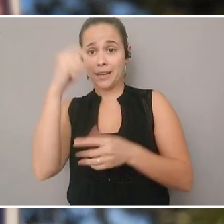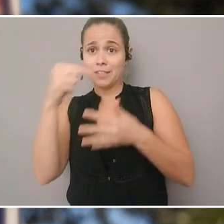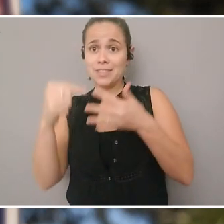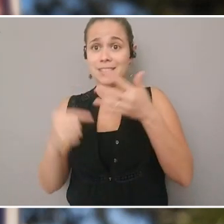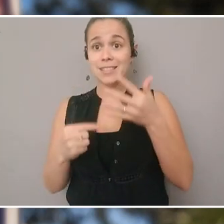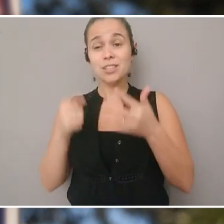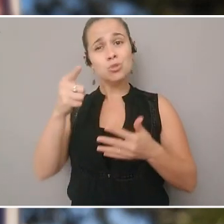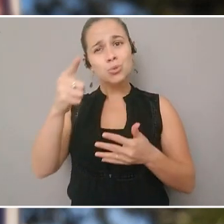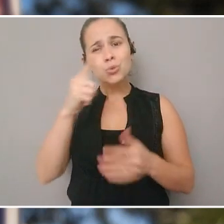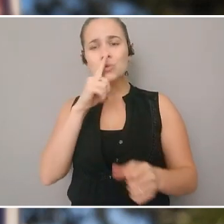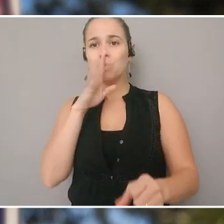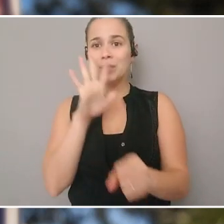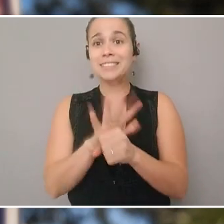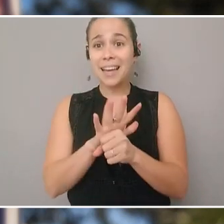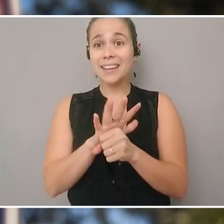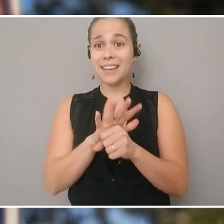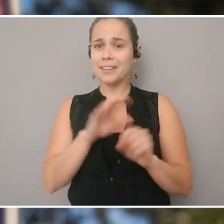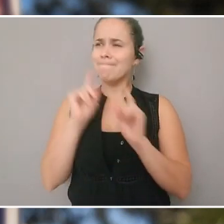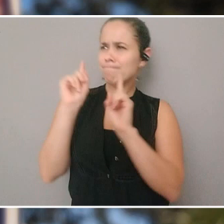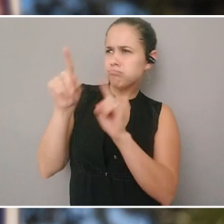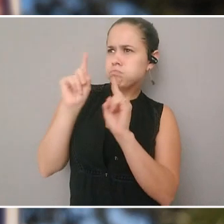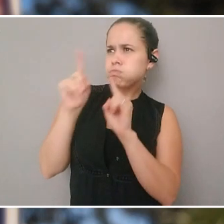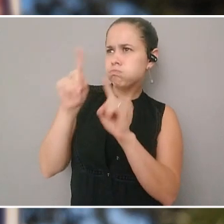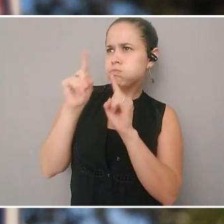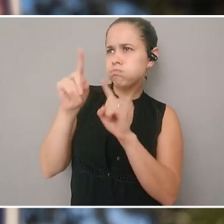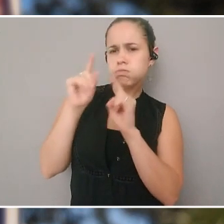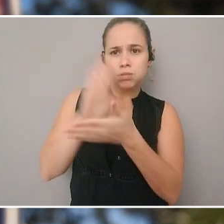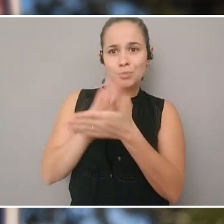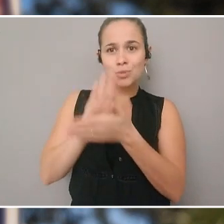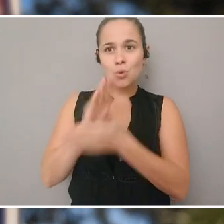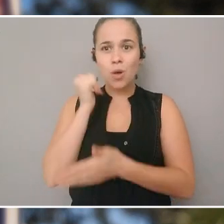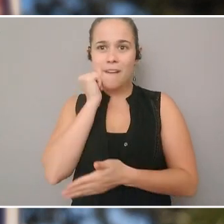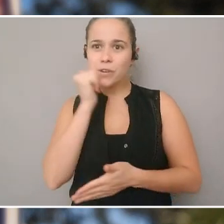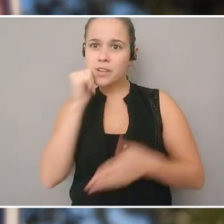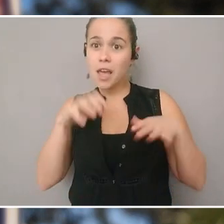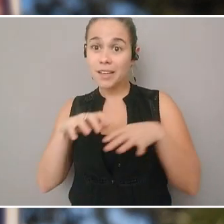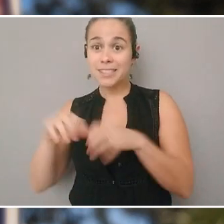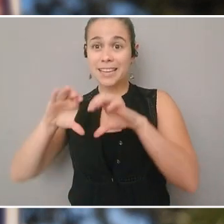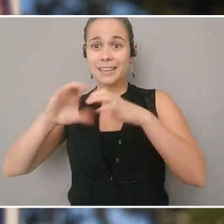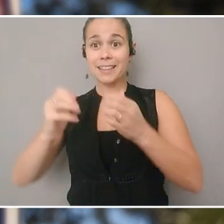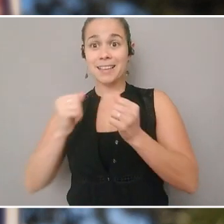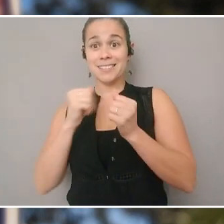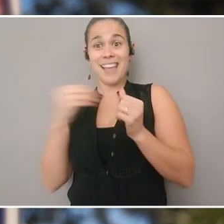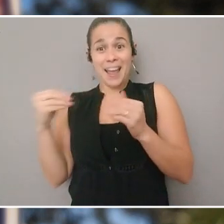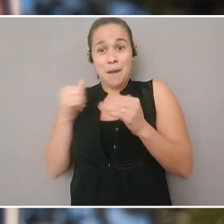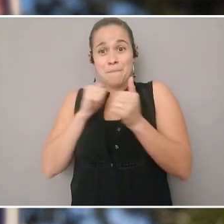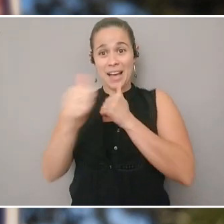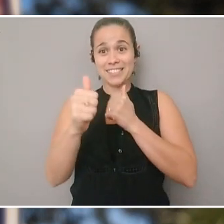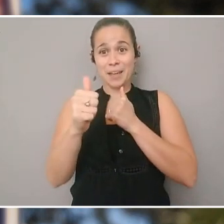dedicados a ir a la escuela todos los días para tomar clases y pasarlas.